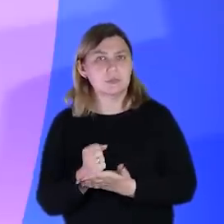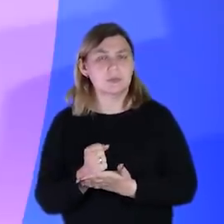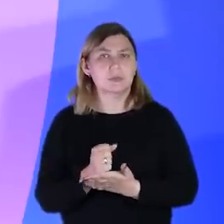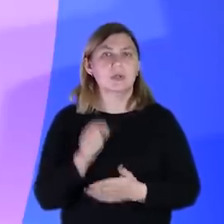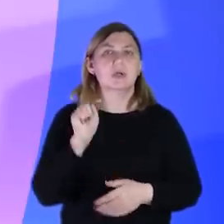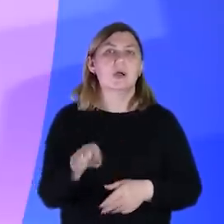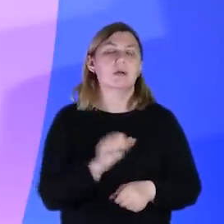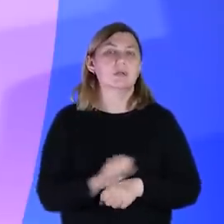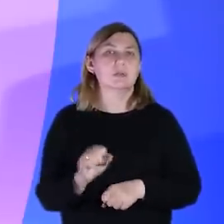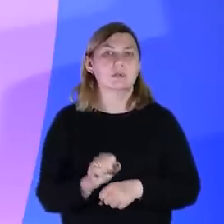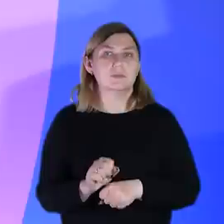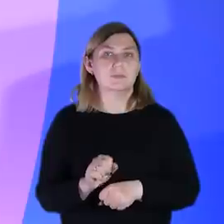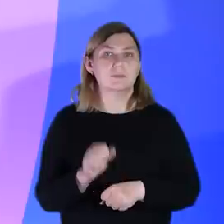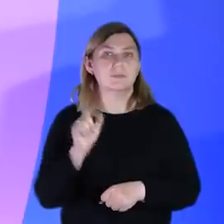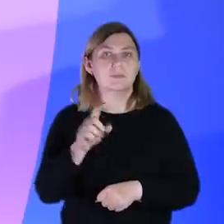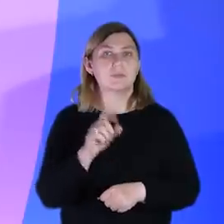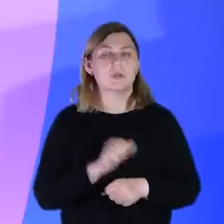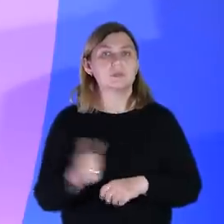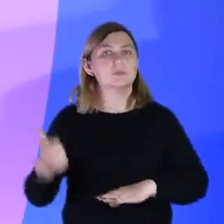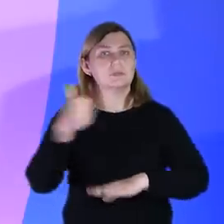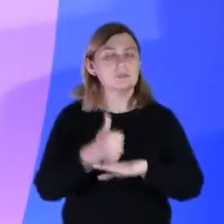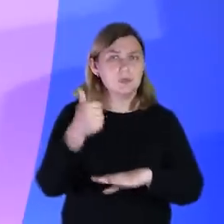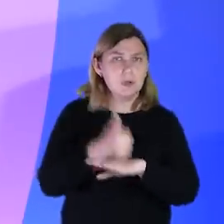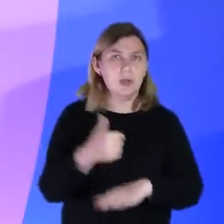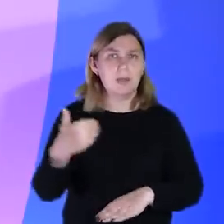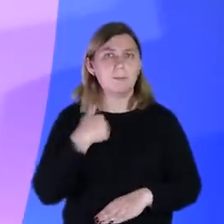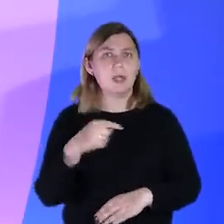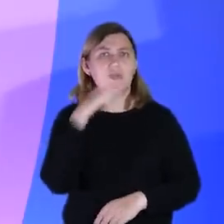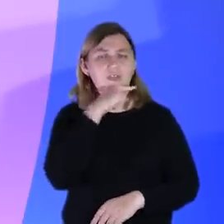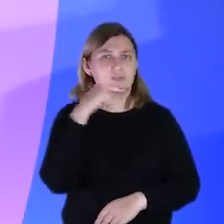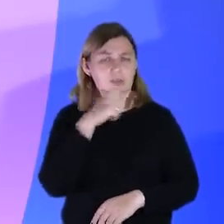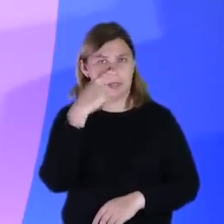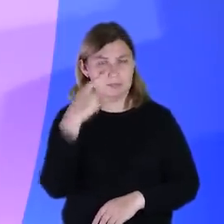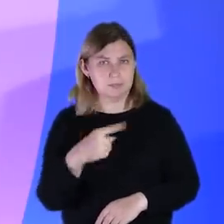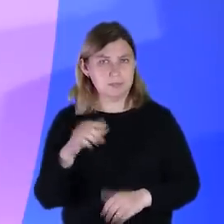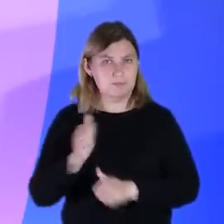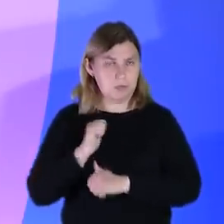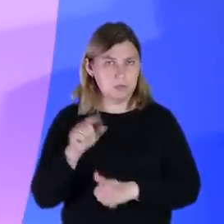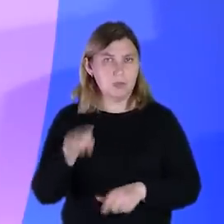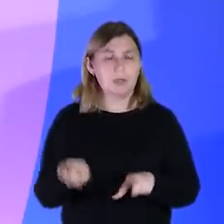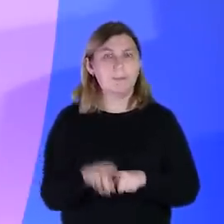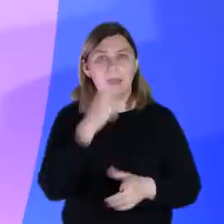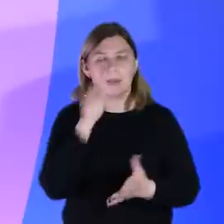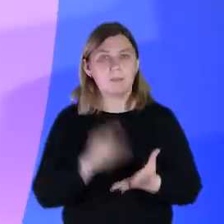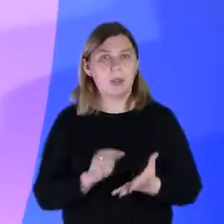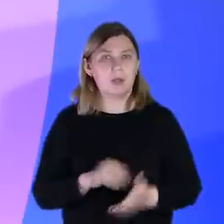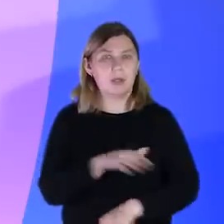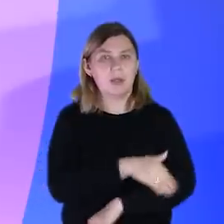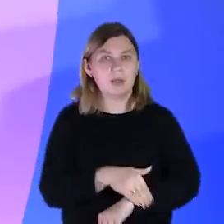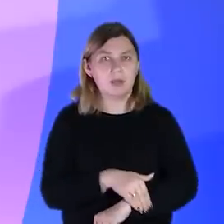że komendanci, dowódcy, wywodzili się z Armii Czerwonej, mieli praktykę w pogranicznych